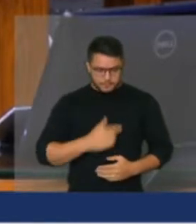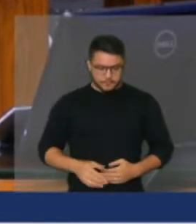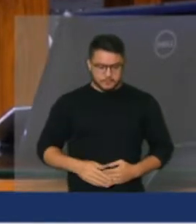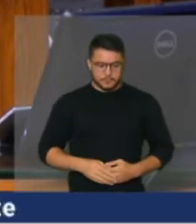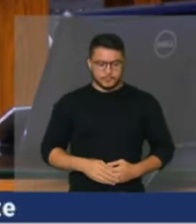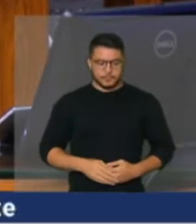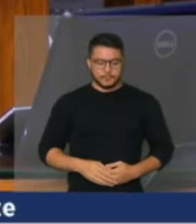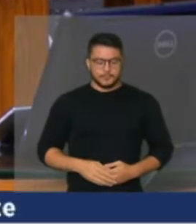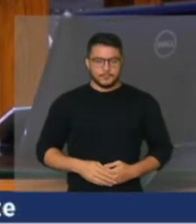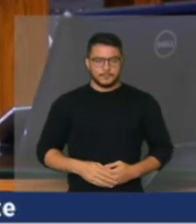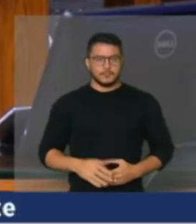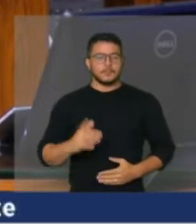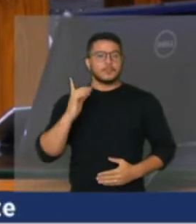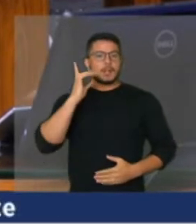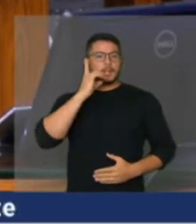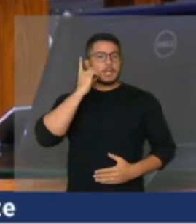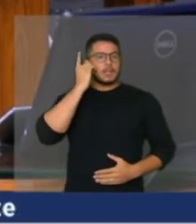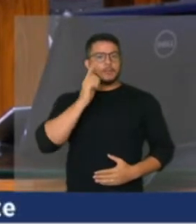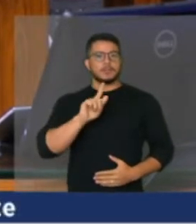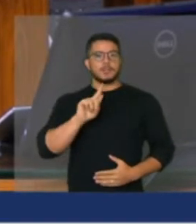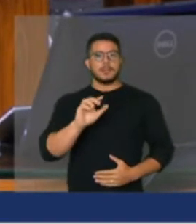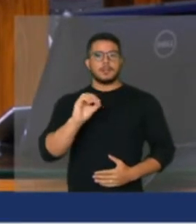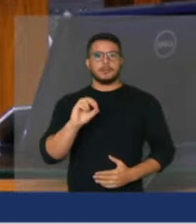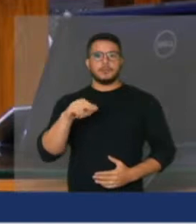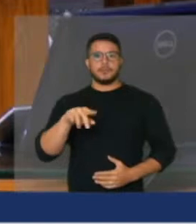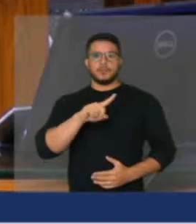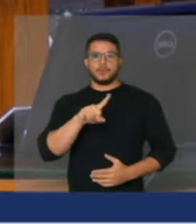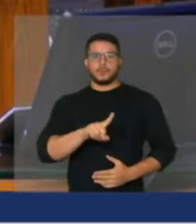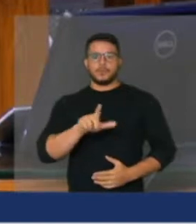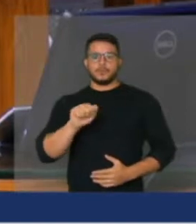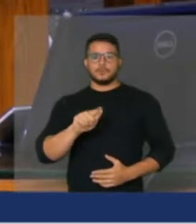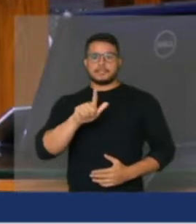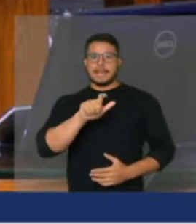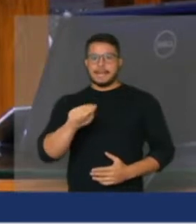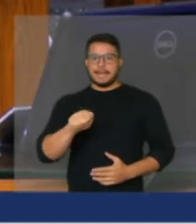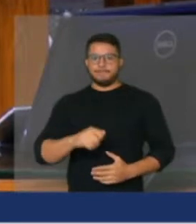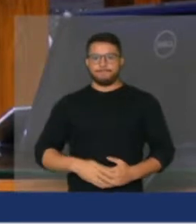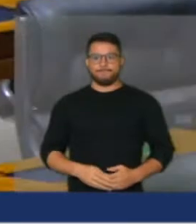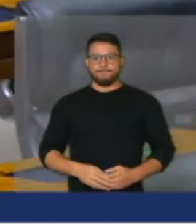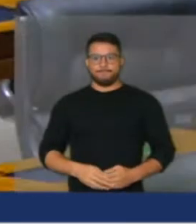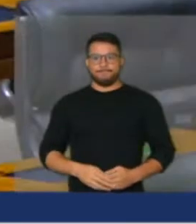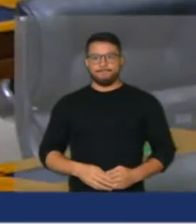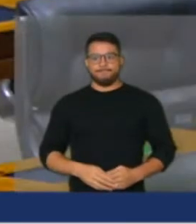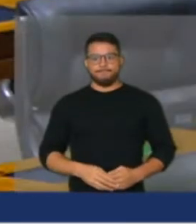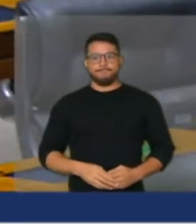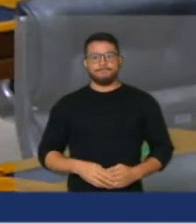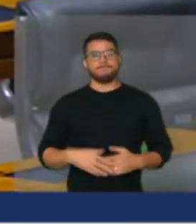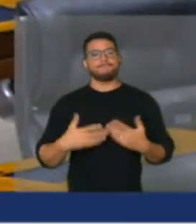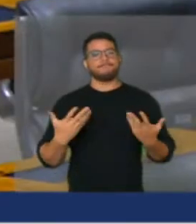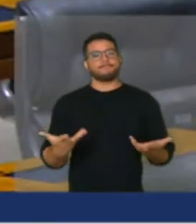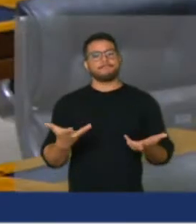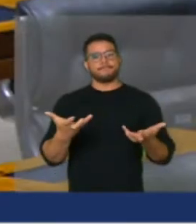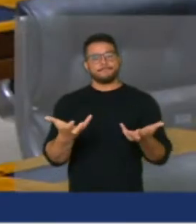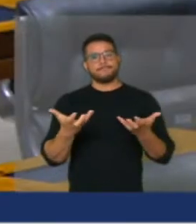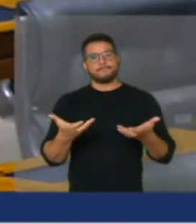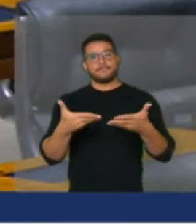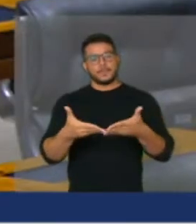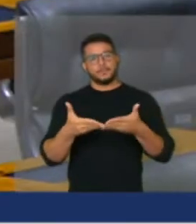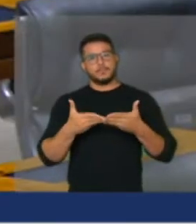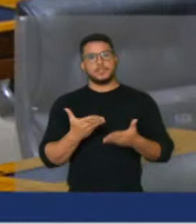DEPUTADO SUBTENENTE GONZAGA. -- [DEPUTADO]: EU QUERIA FAZER UM APELO A V.EXA., NA PRESIDÊNCIA DESSA... DESSA SESSÃO, COMO VICE-PRESIDENTE